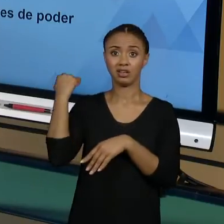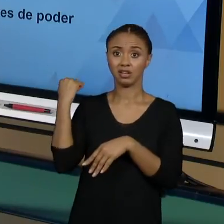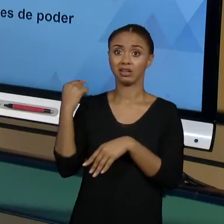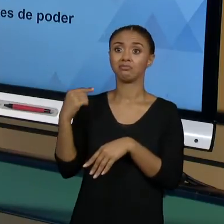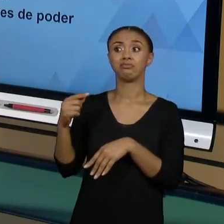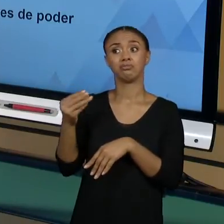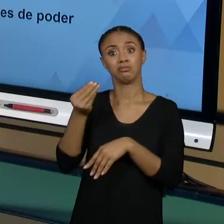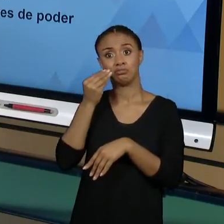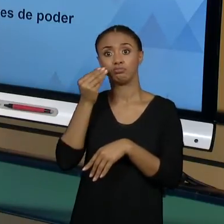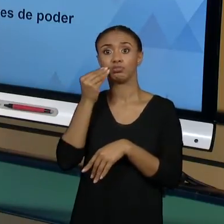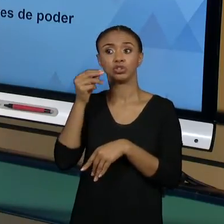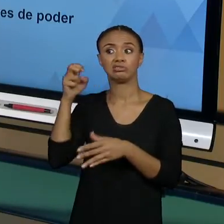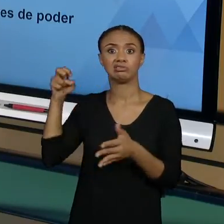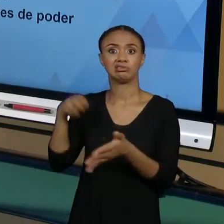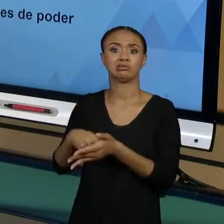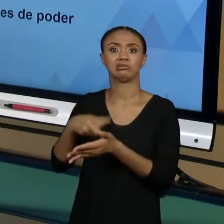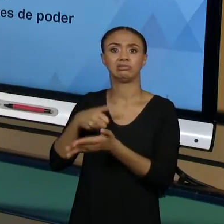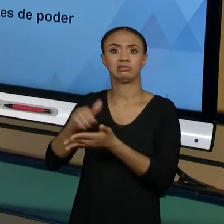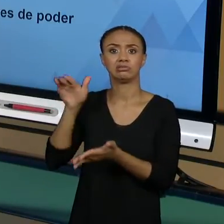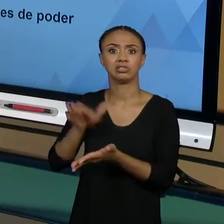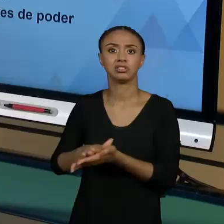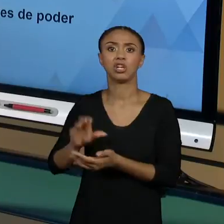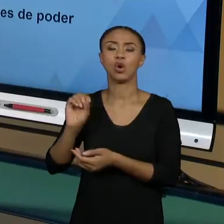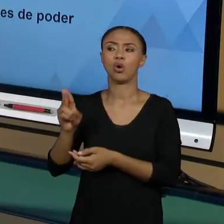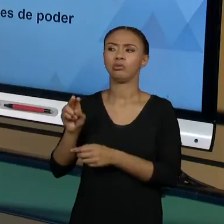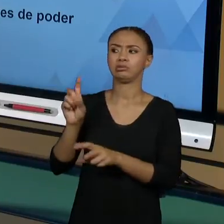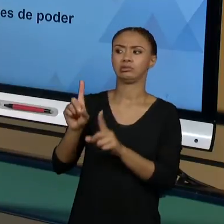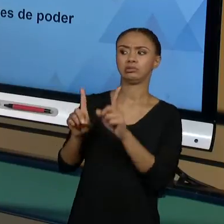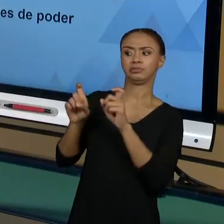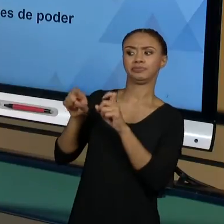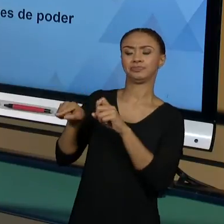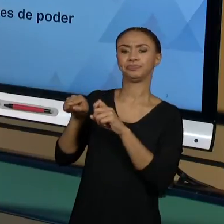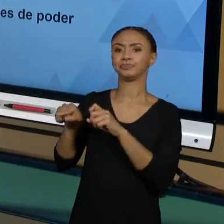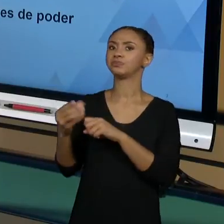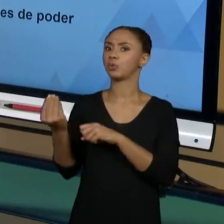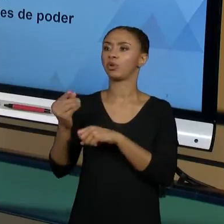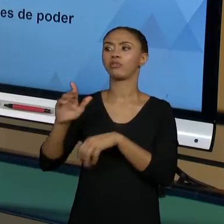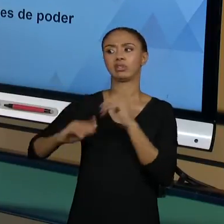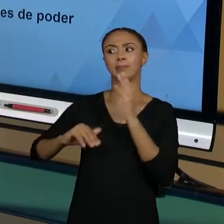PRODUZIDO DE FORMA NEGATIVA EM FUNÇÃO DE SER UM PRATICANTE DE CAPOEIRA. E ISSO ACONTECEU NO